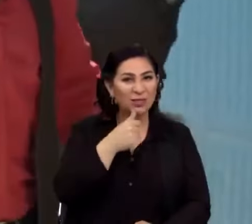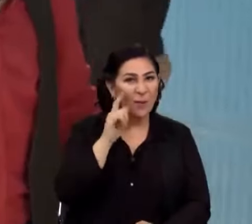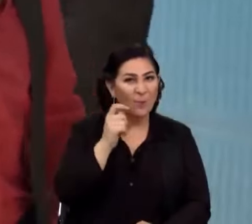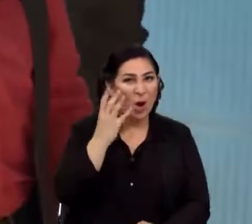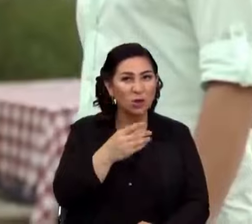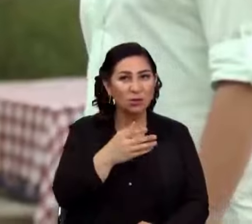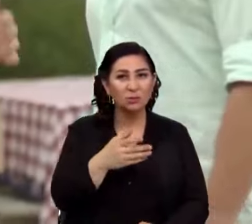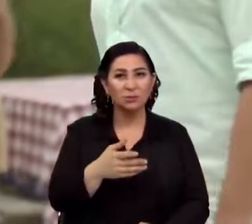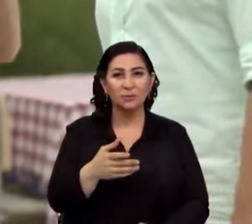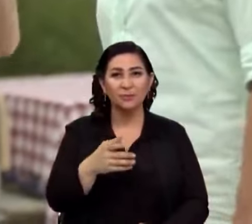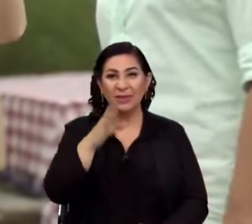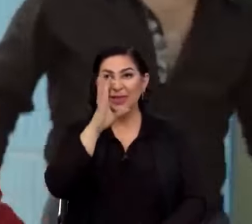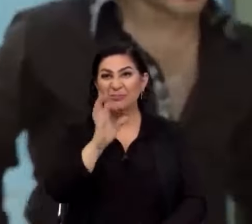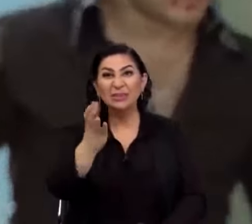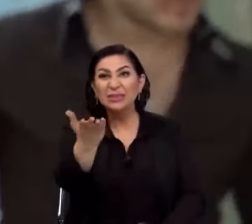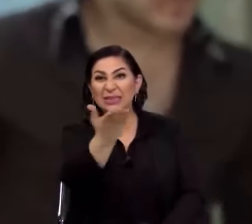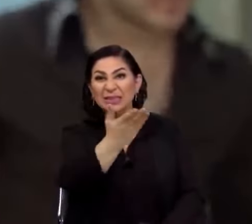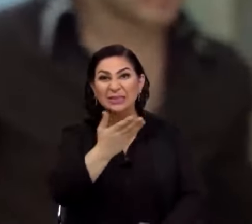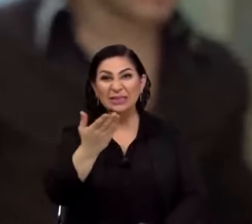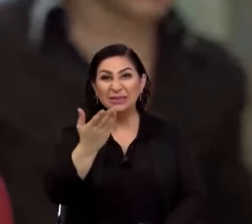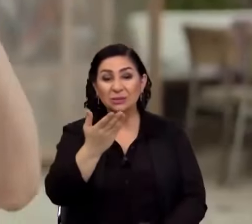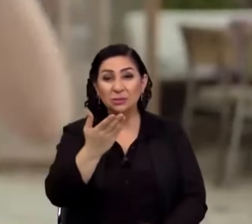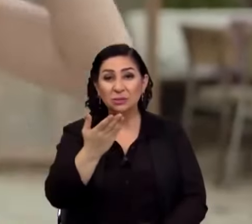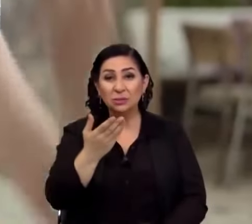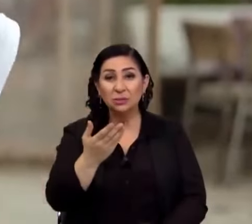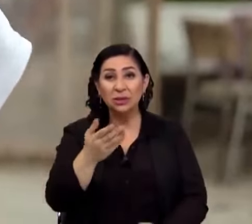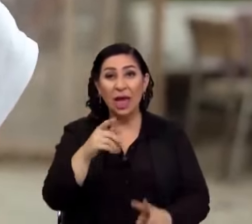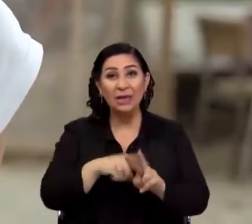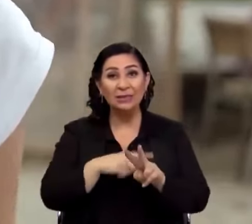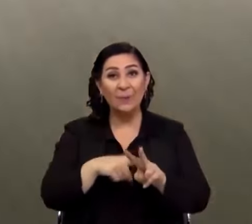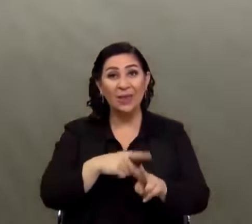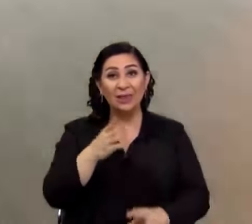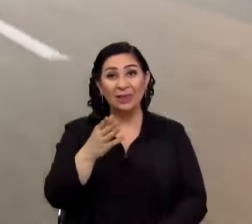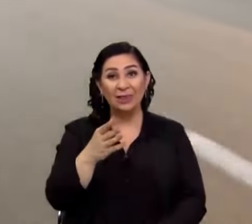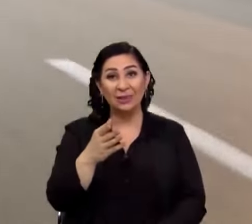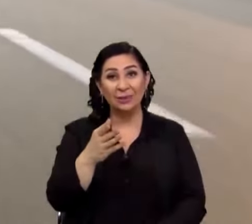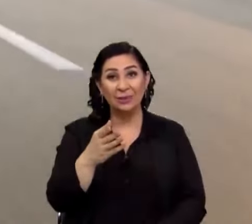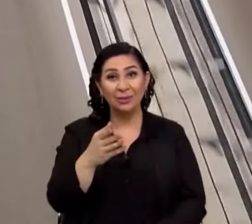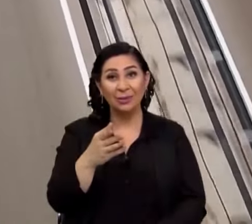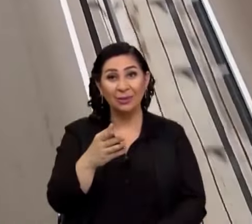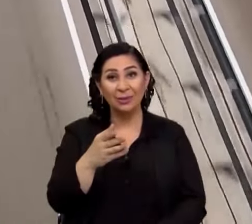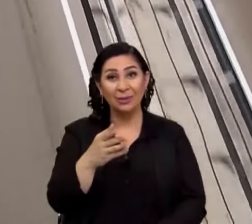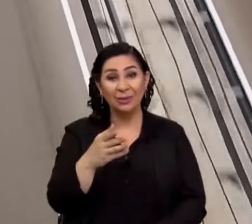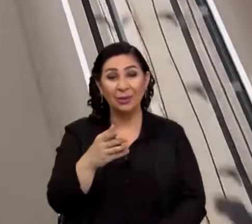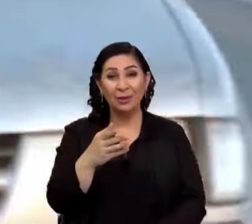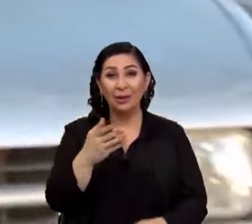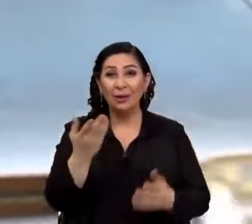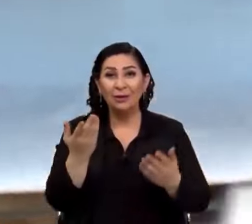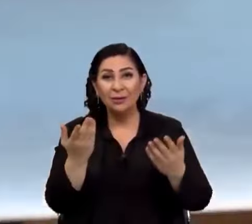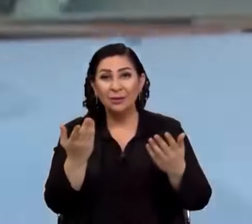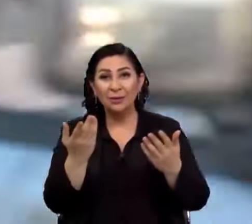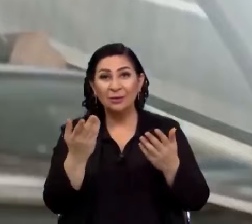lan Kimsiniz lan si ya sen ben abi gidiyorlar sı abi gidiyorlar b b b bizim